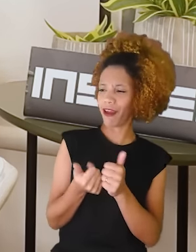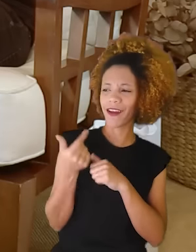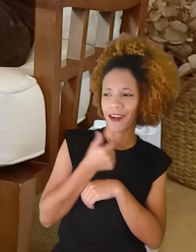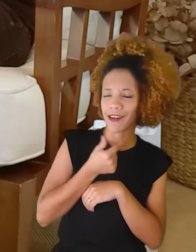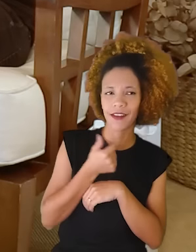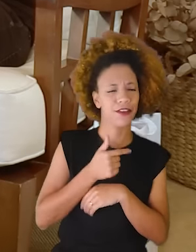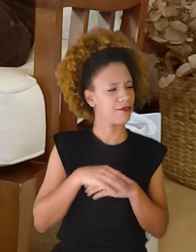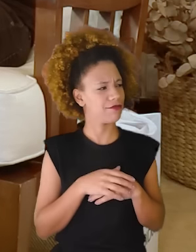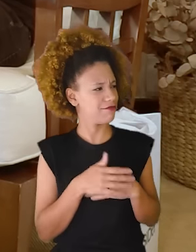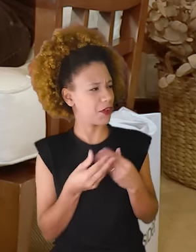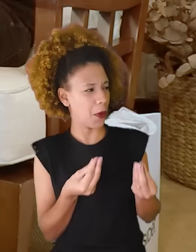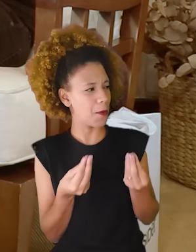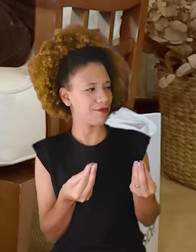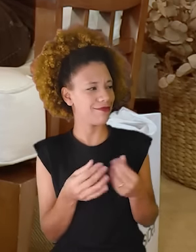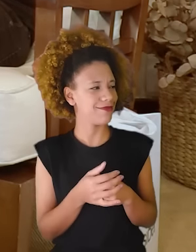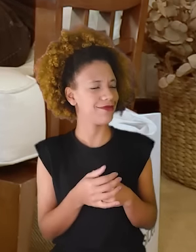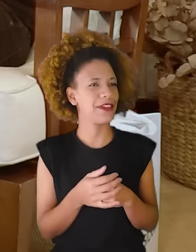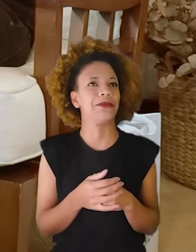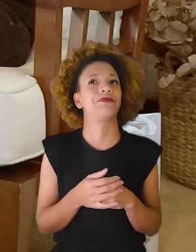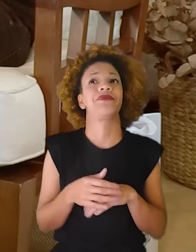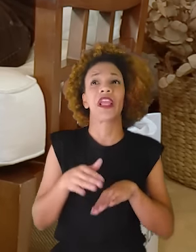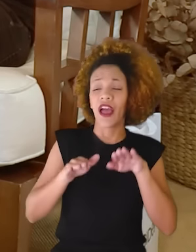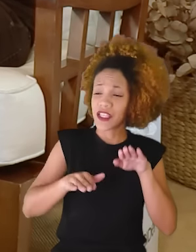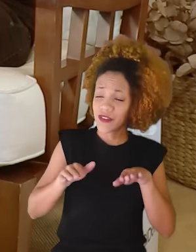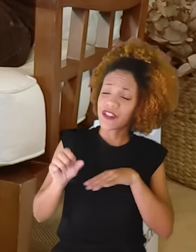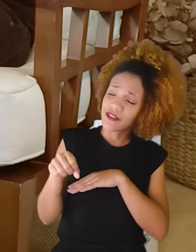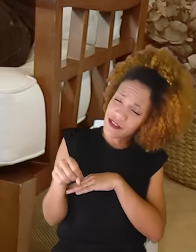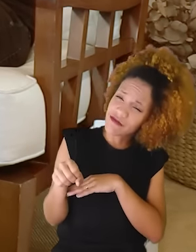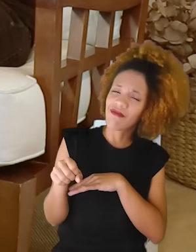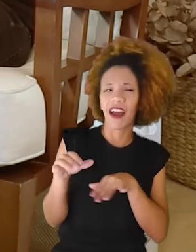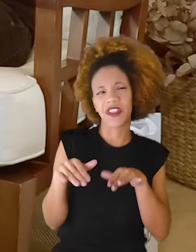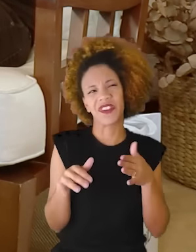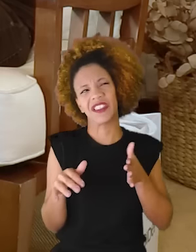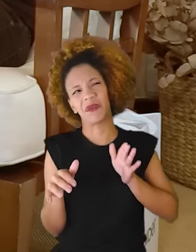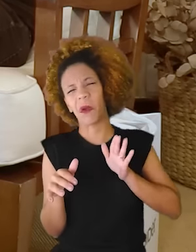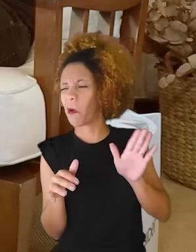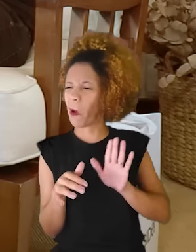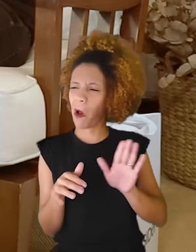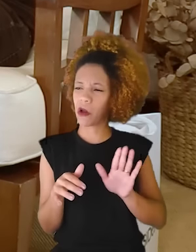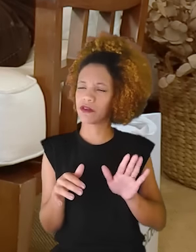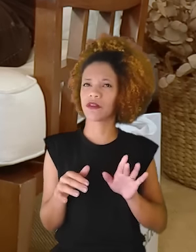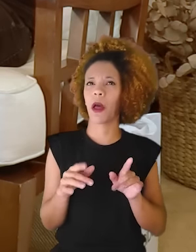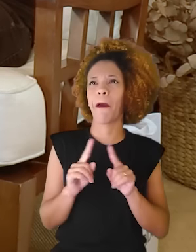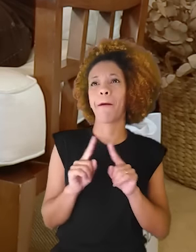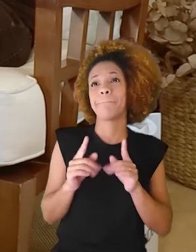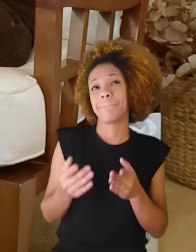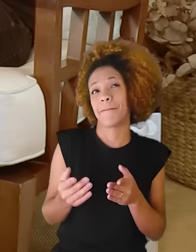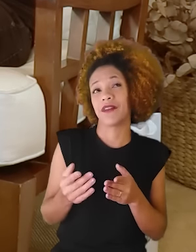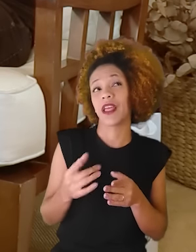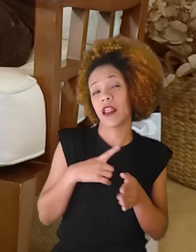engraç com fama cara Às vezes sim às vezes não é bom ver isso Às vezes sim às vezes não tem épocas